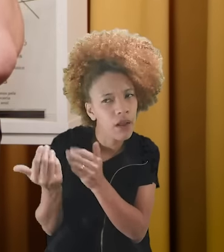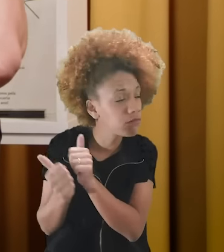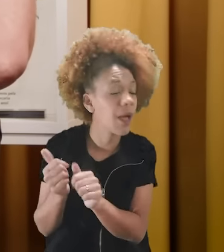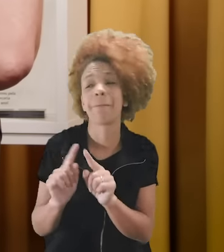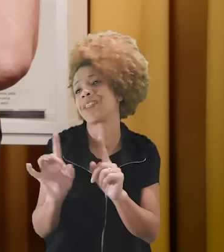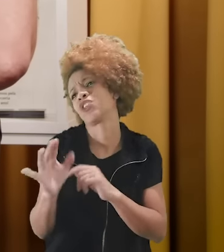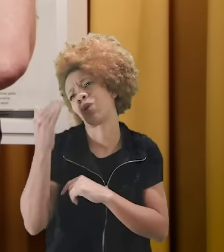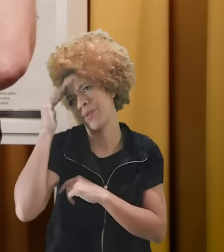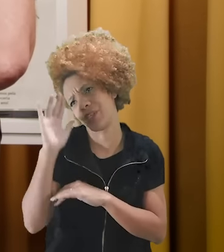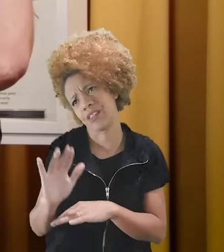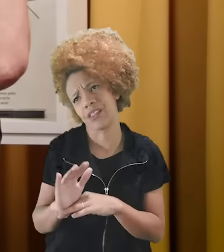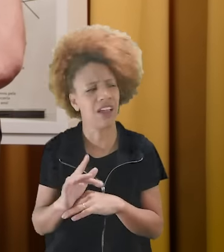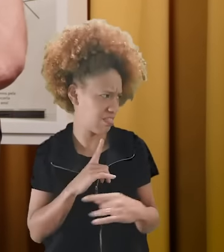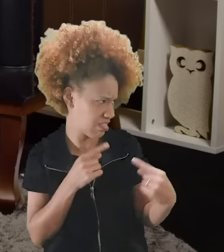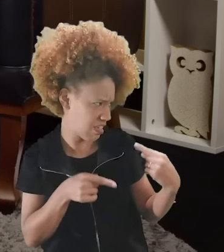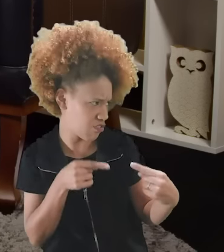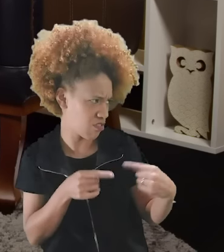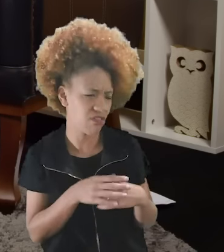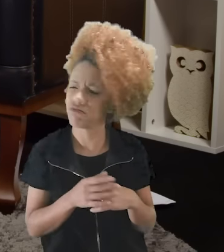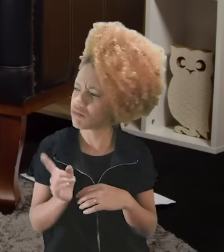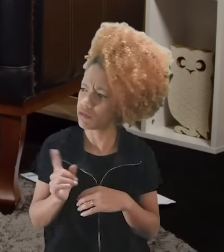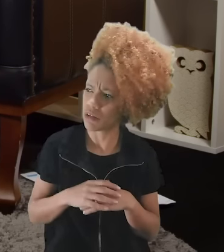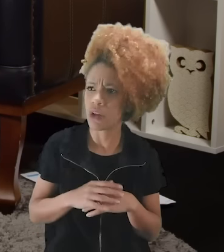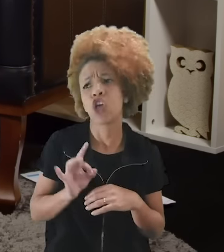eu entender Será que tem essa Richa tem Richa eu acho que é bom para entender não não não é para